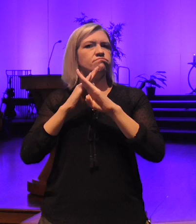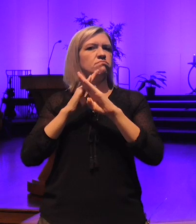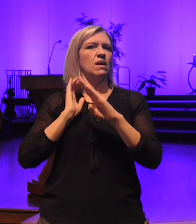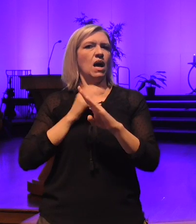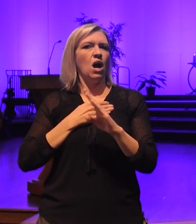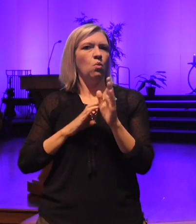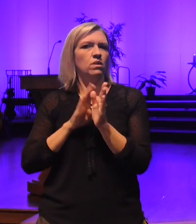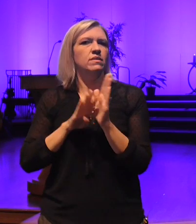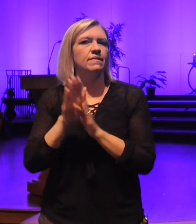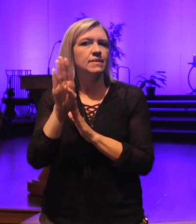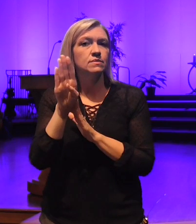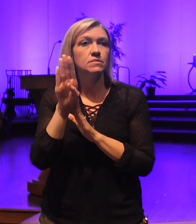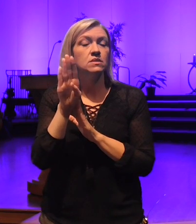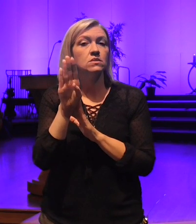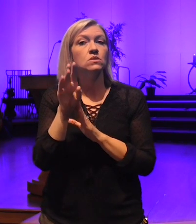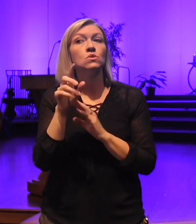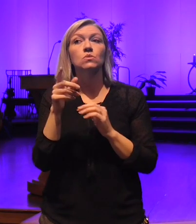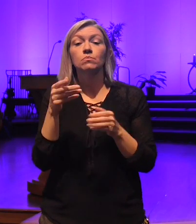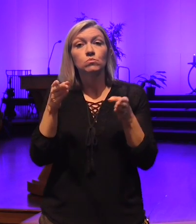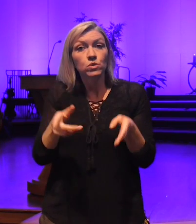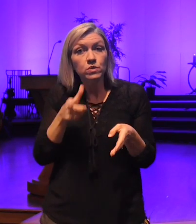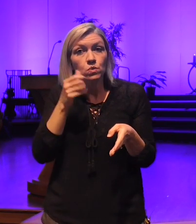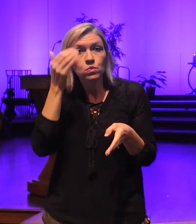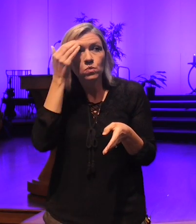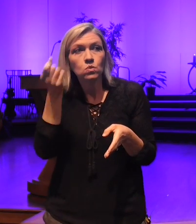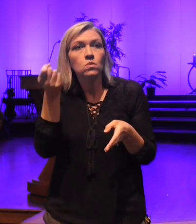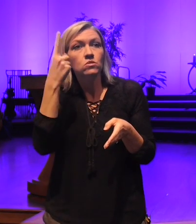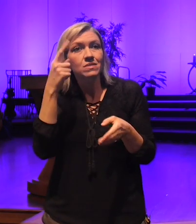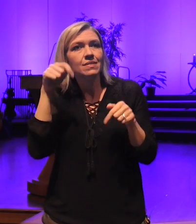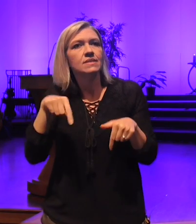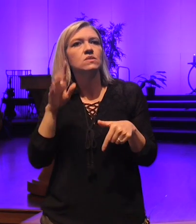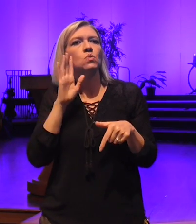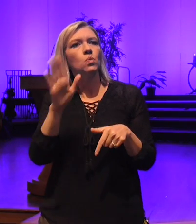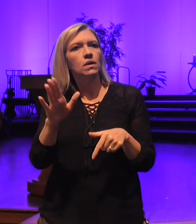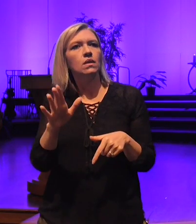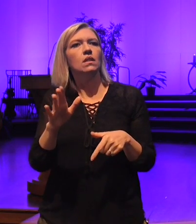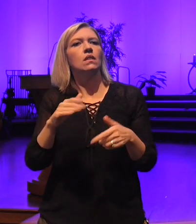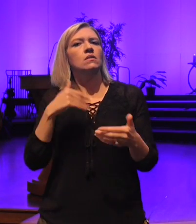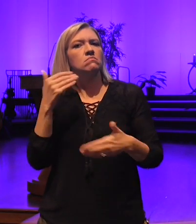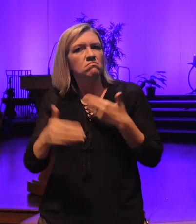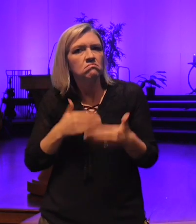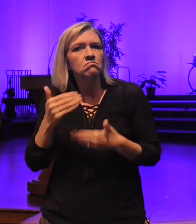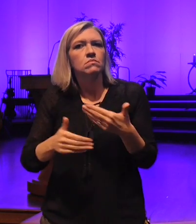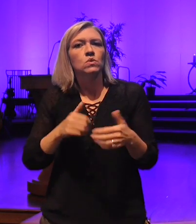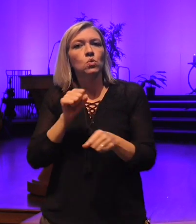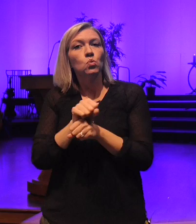quien entienda esto tomará la posición de quien desea trabajar en Unión con el